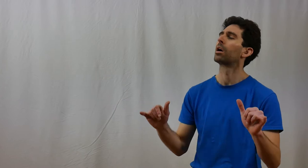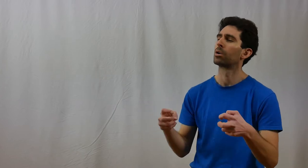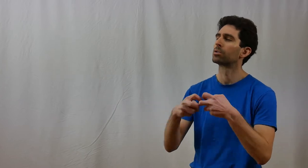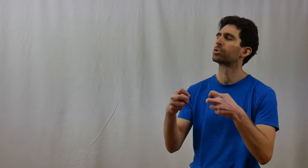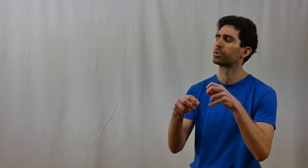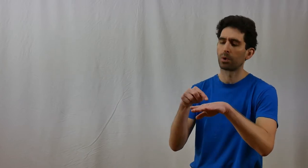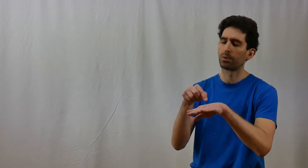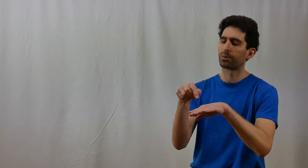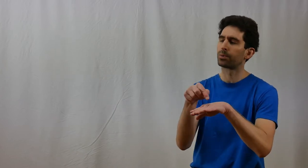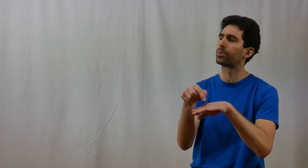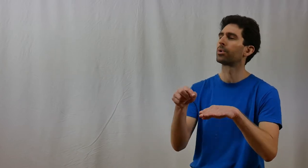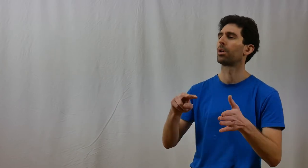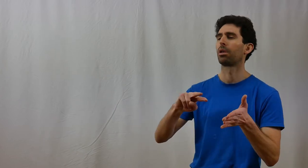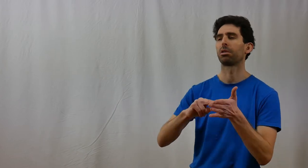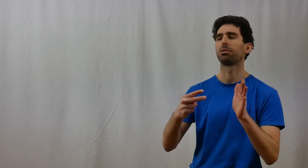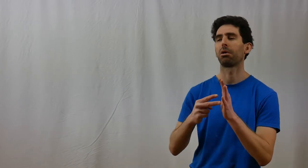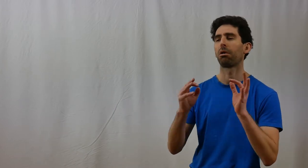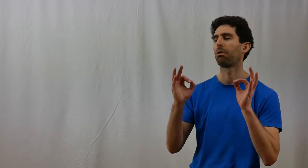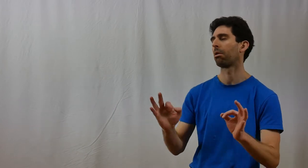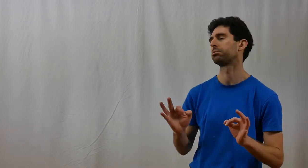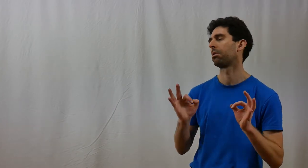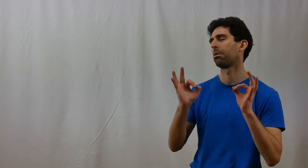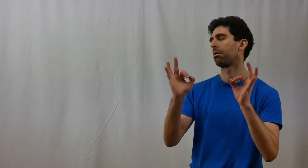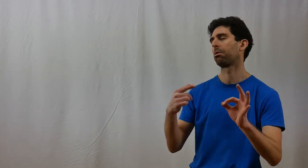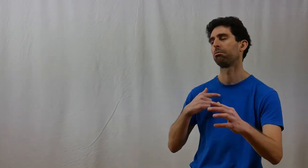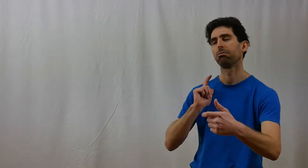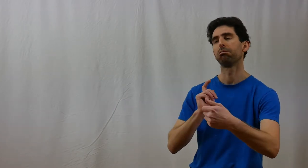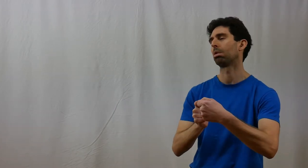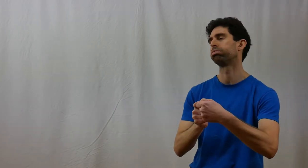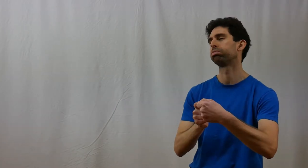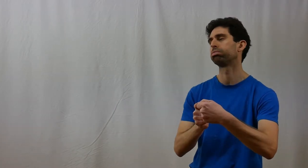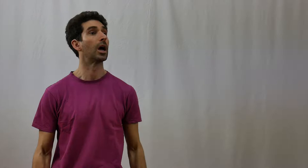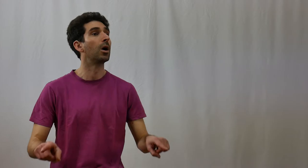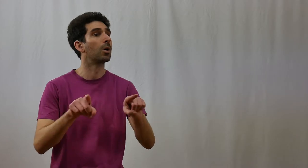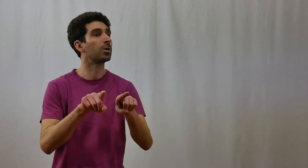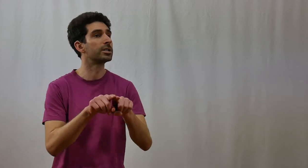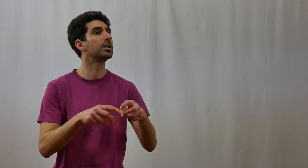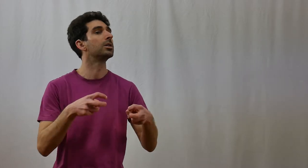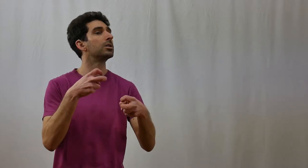La technique du laçage classique, ça me va. Et aussi,